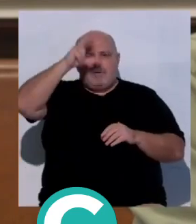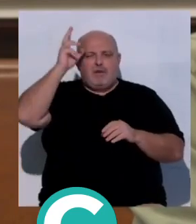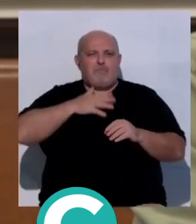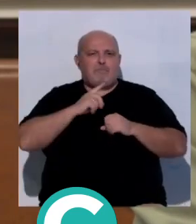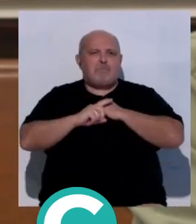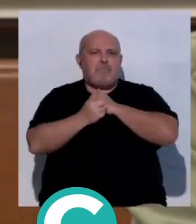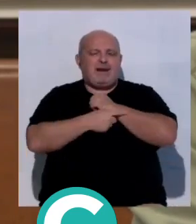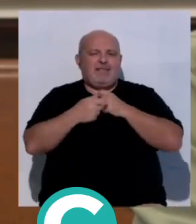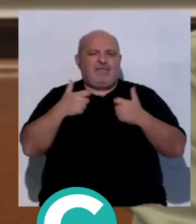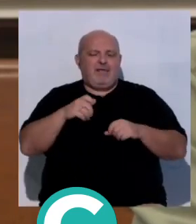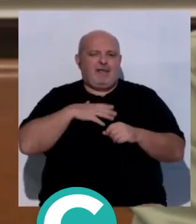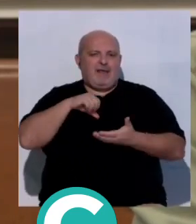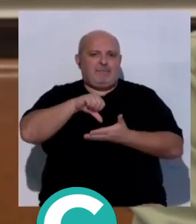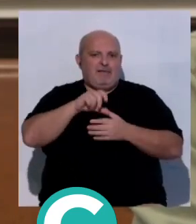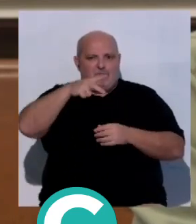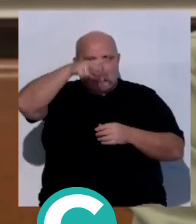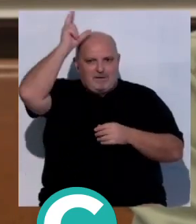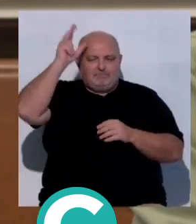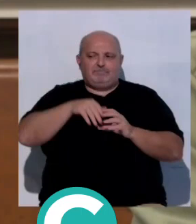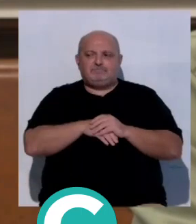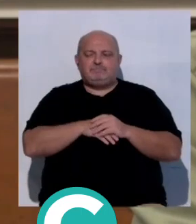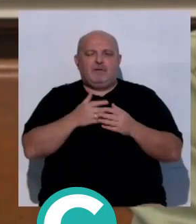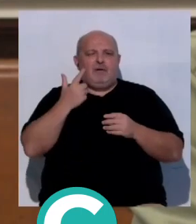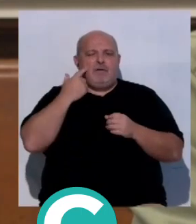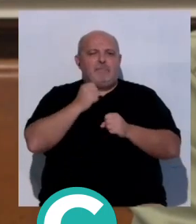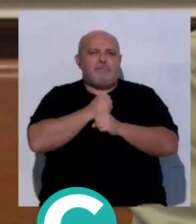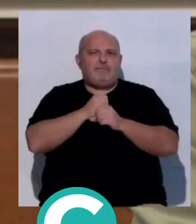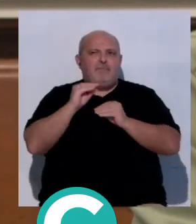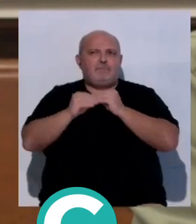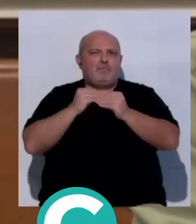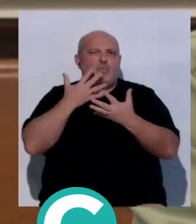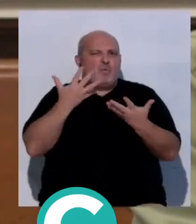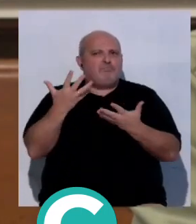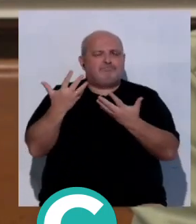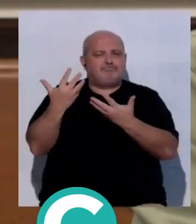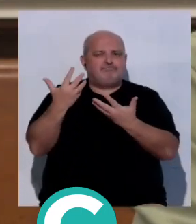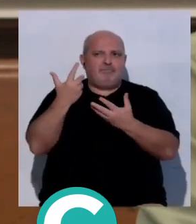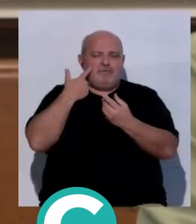aquí de de Cádiz capital donde van a mostrar el trabajo que hacen donde vamos a formar donde vamos